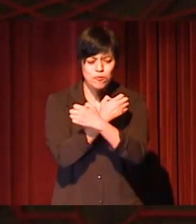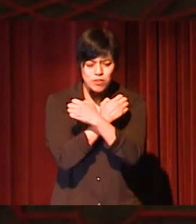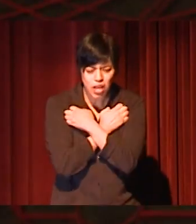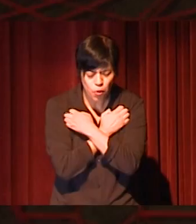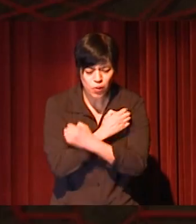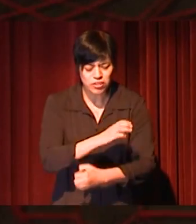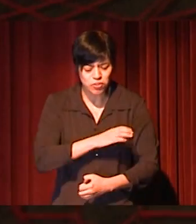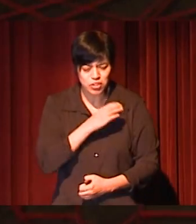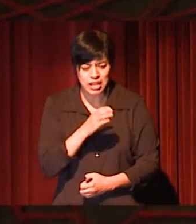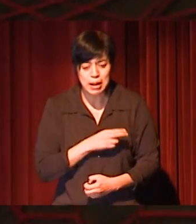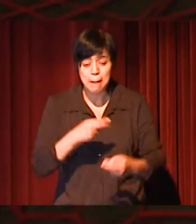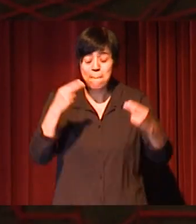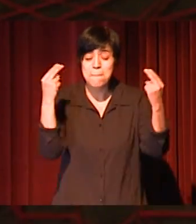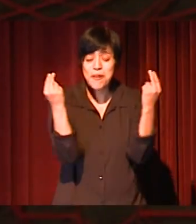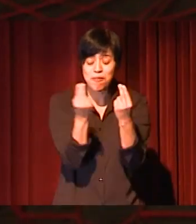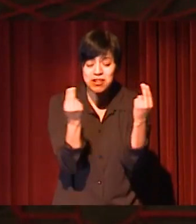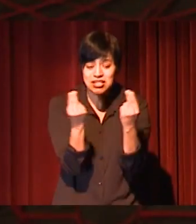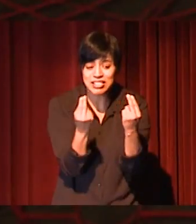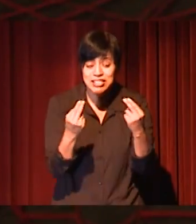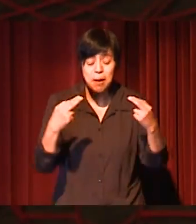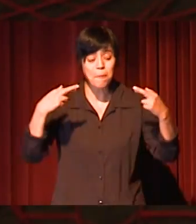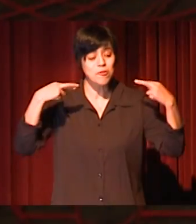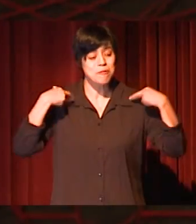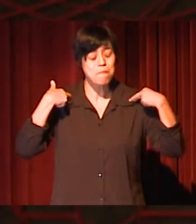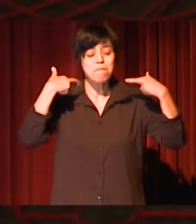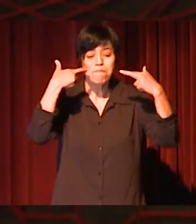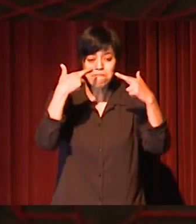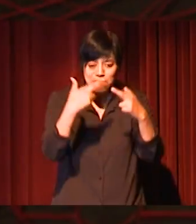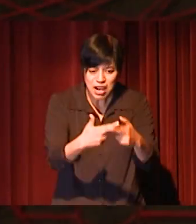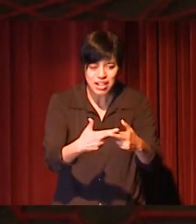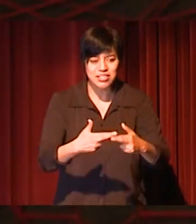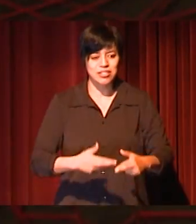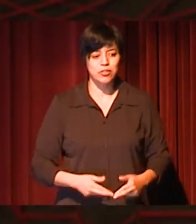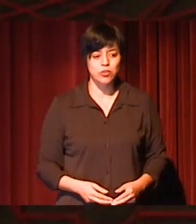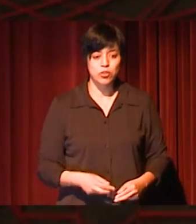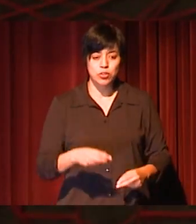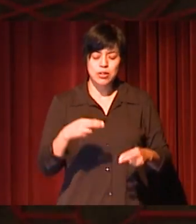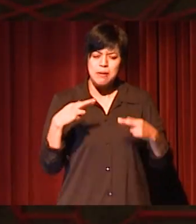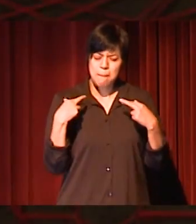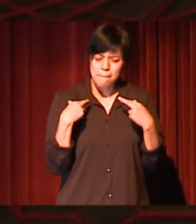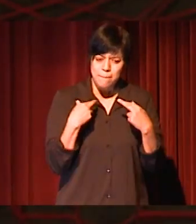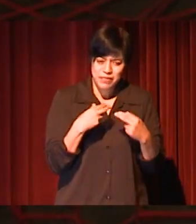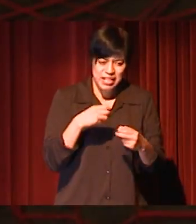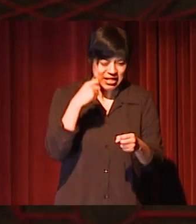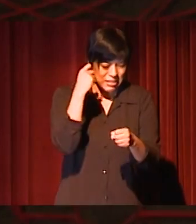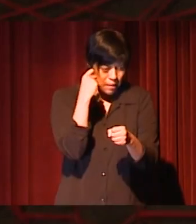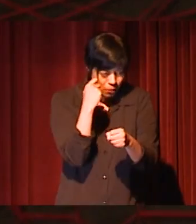Y la clave para eso, está en los maestros y maestras. Una y otra vez se ha demostrado,